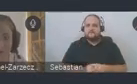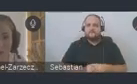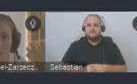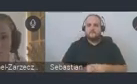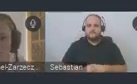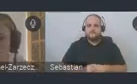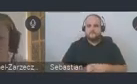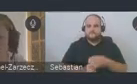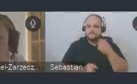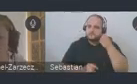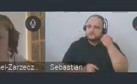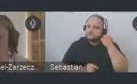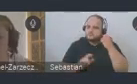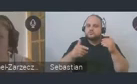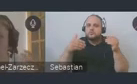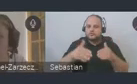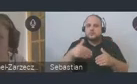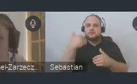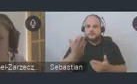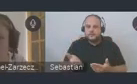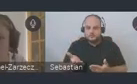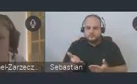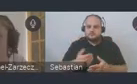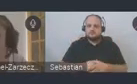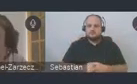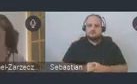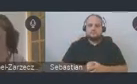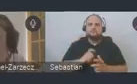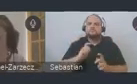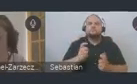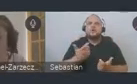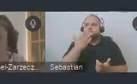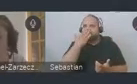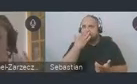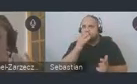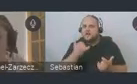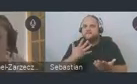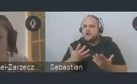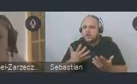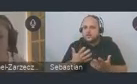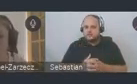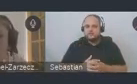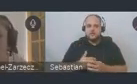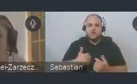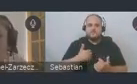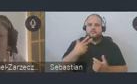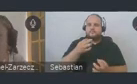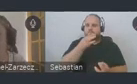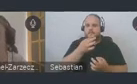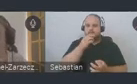Co może ci dać ta umiejętność? Co z tego wynika? Żebyśmy nie zadawali pytań "tak, nie",